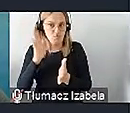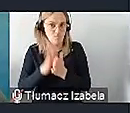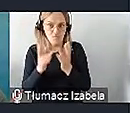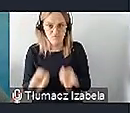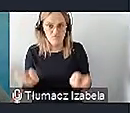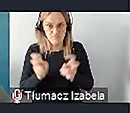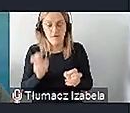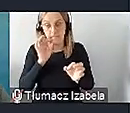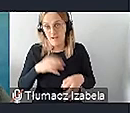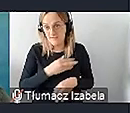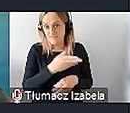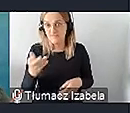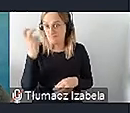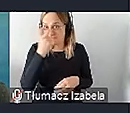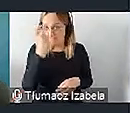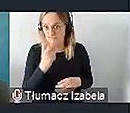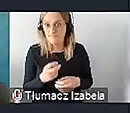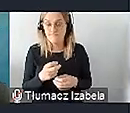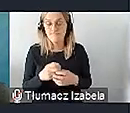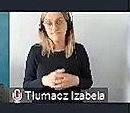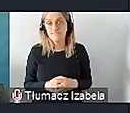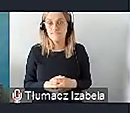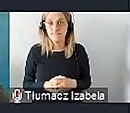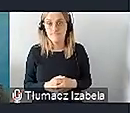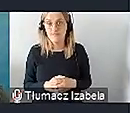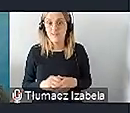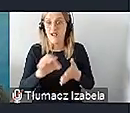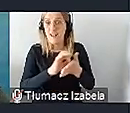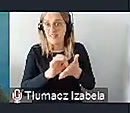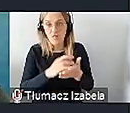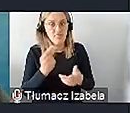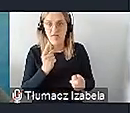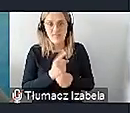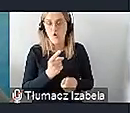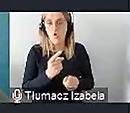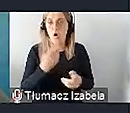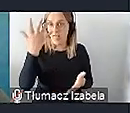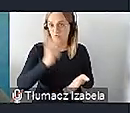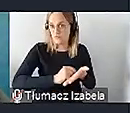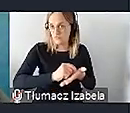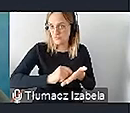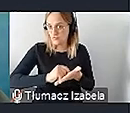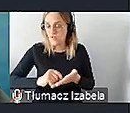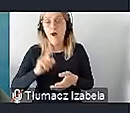Jeżeli ktoś z państwa byłby zainteresowany tym, żeby rysować nie tylko odręcznie, ale też cyfrowo,